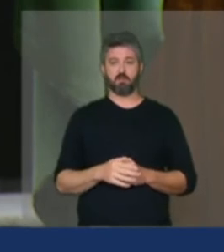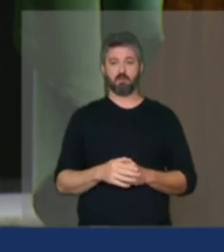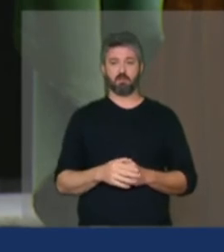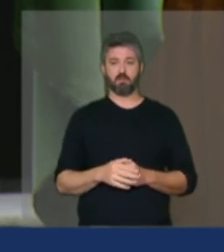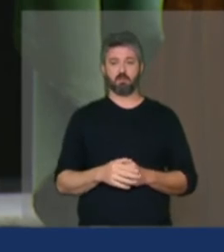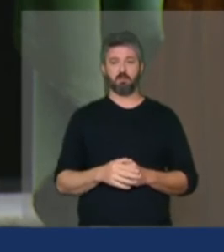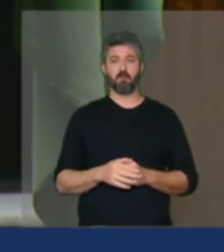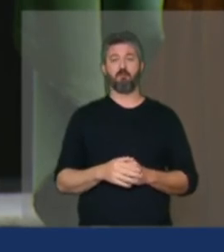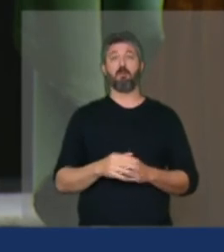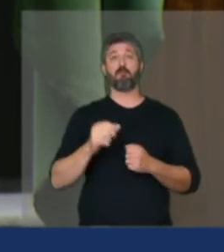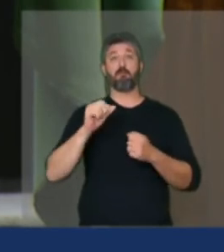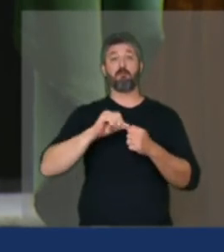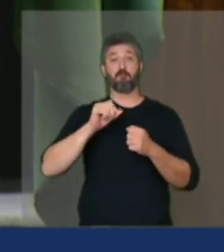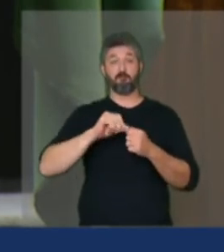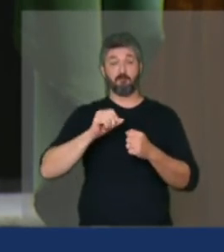JAIR MESSIAS BOLSONARO FEZ